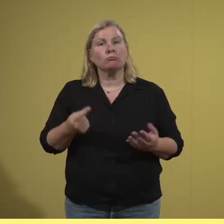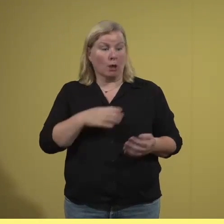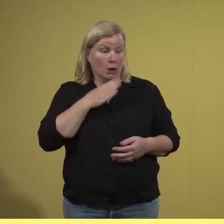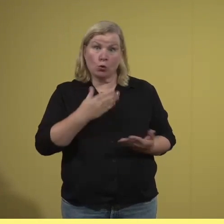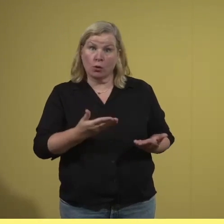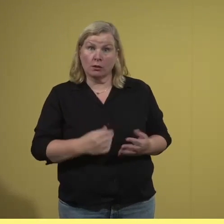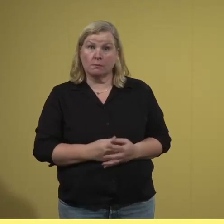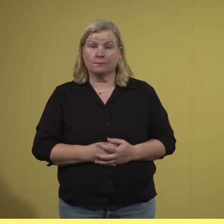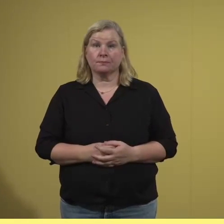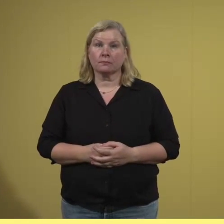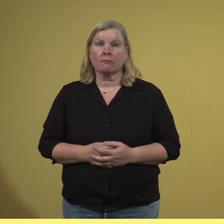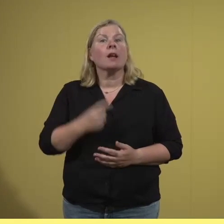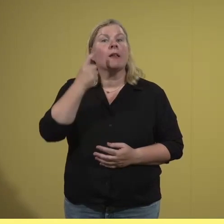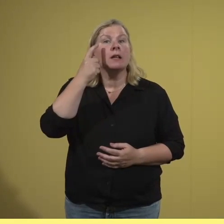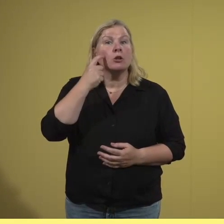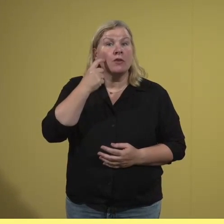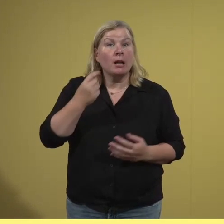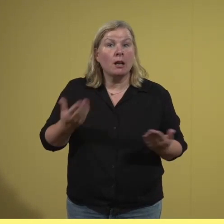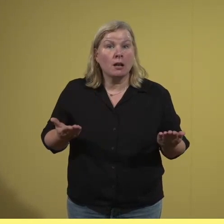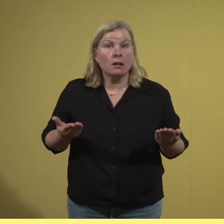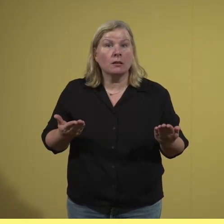Was meinst du von der Menge von den Zwiebeln?